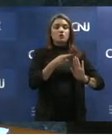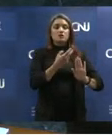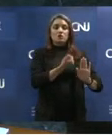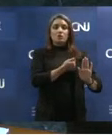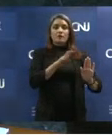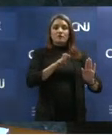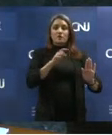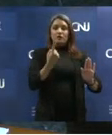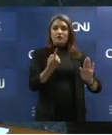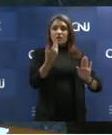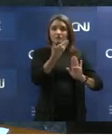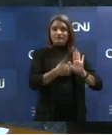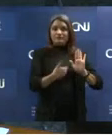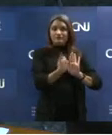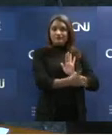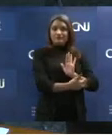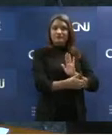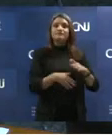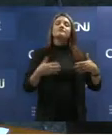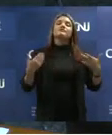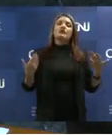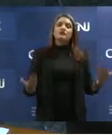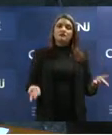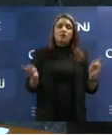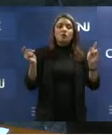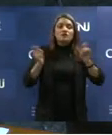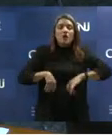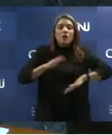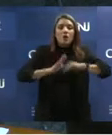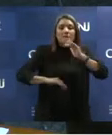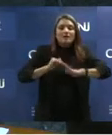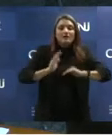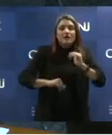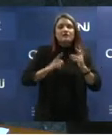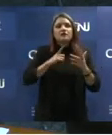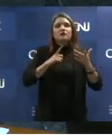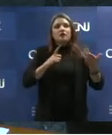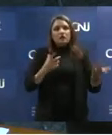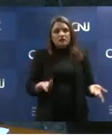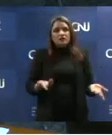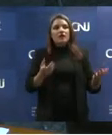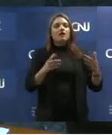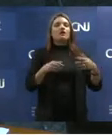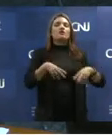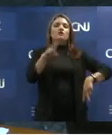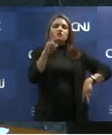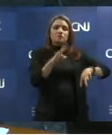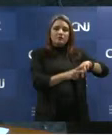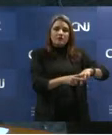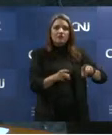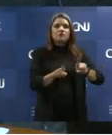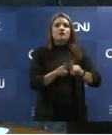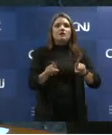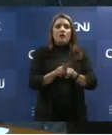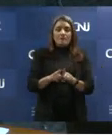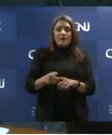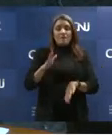a divisão de competência conforme o regime fechado, semiaberto e aberto, além dos funcionários, melhoria, estrutura e de designação de outro magistrado